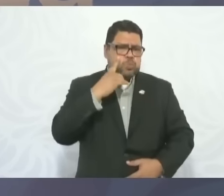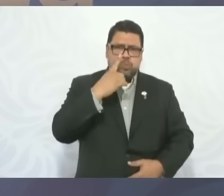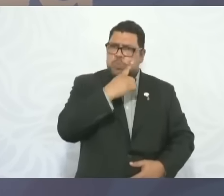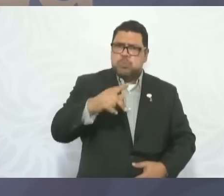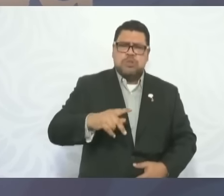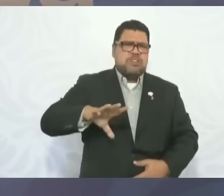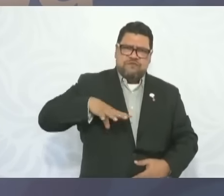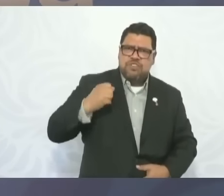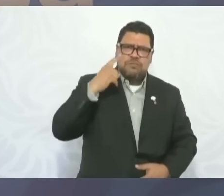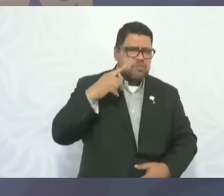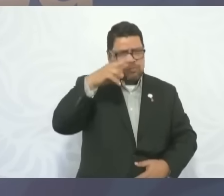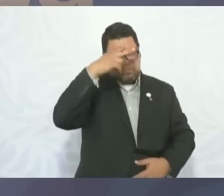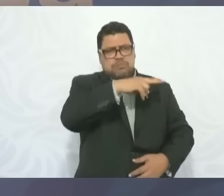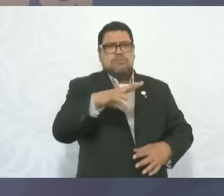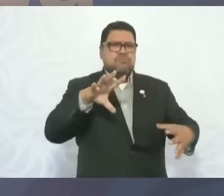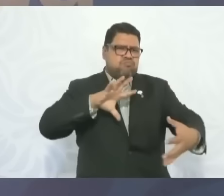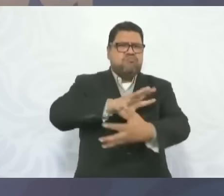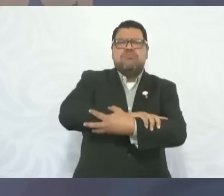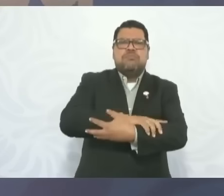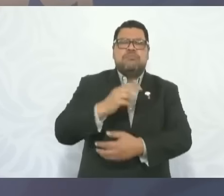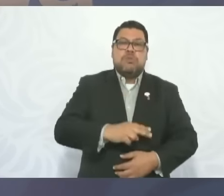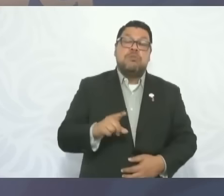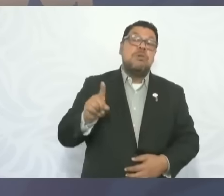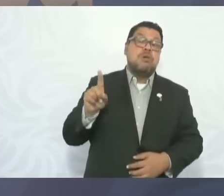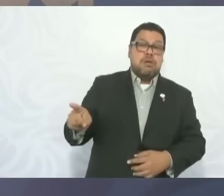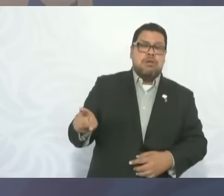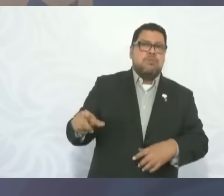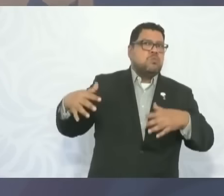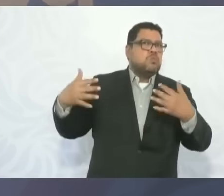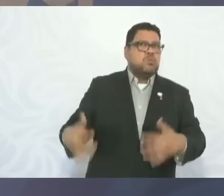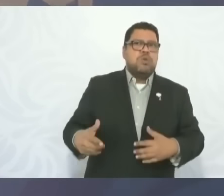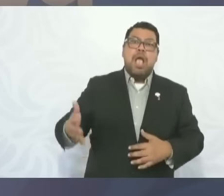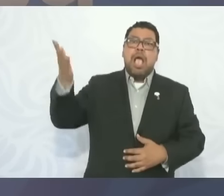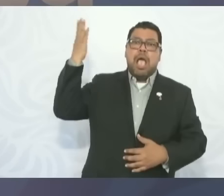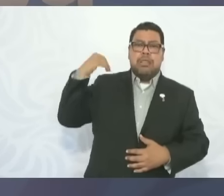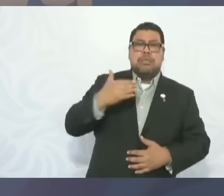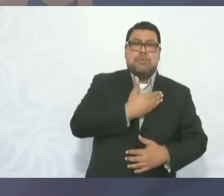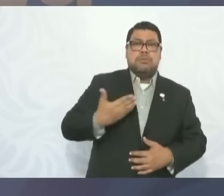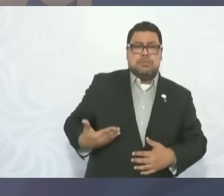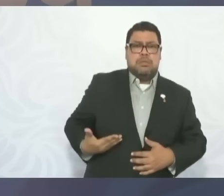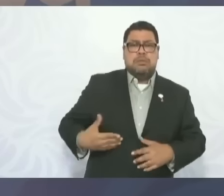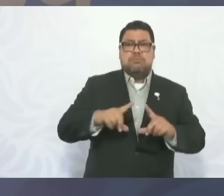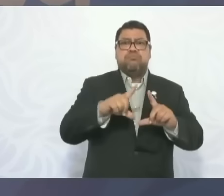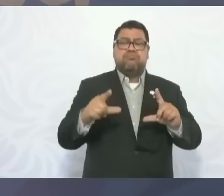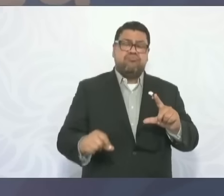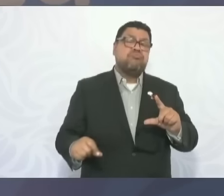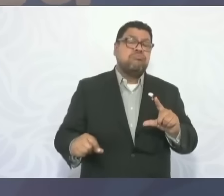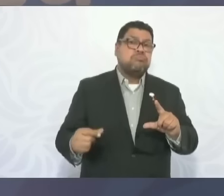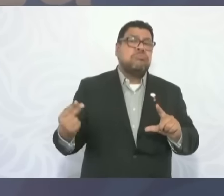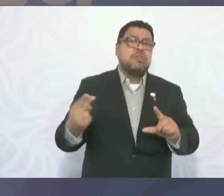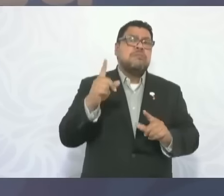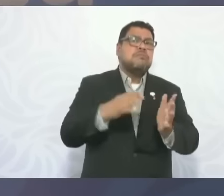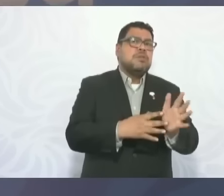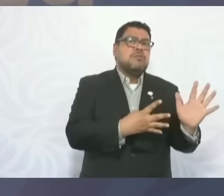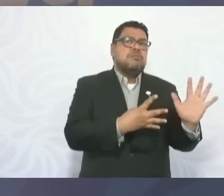pueblo de México. Cutemo Cárdenas debería de haber sido el presidente de la República en 1988, pero